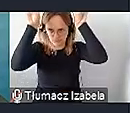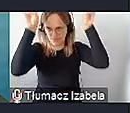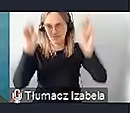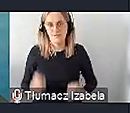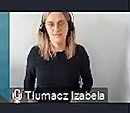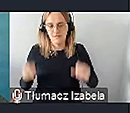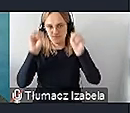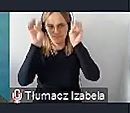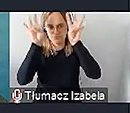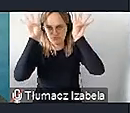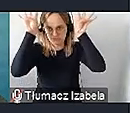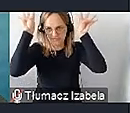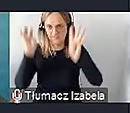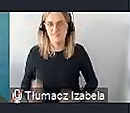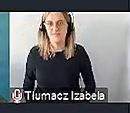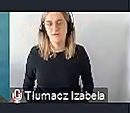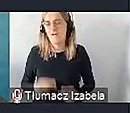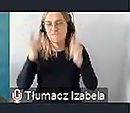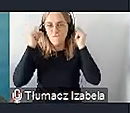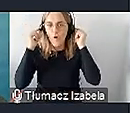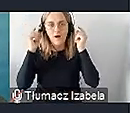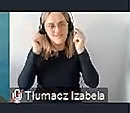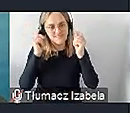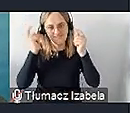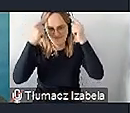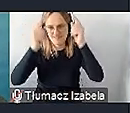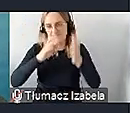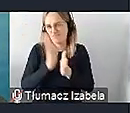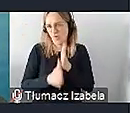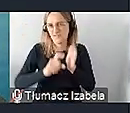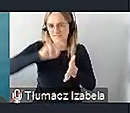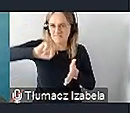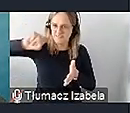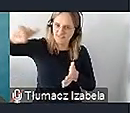czyli rozwiane włosy będą po prostu takimi zygzakami,